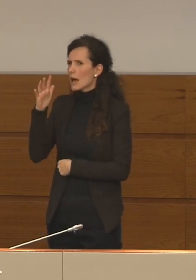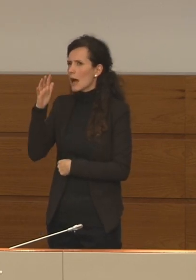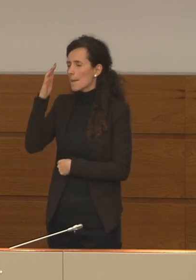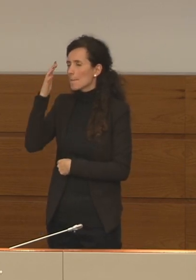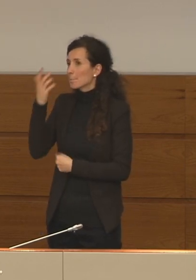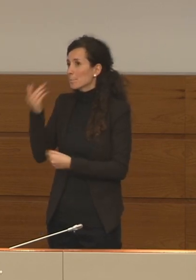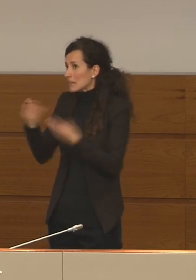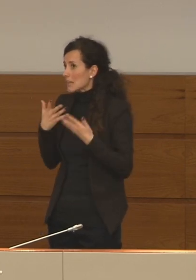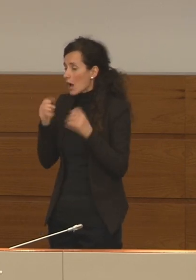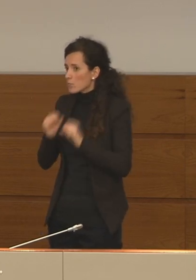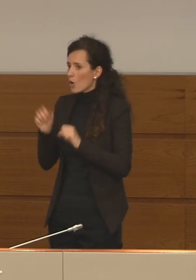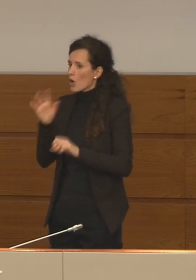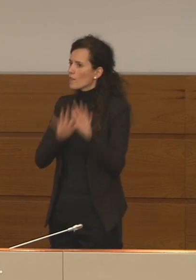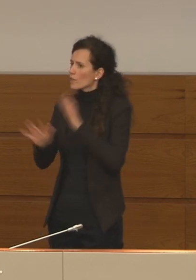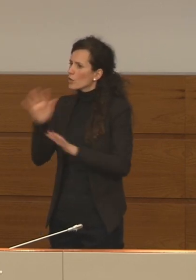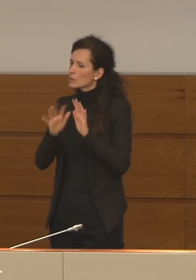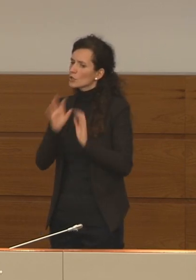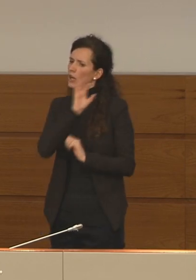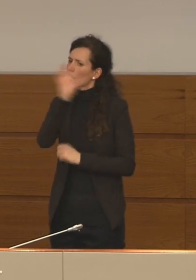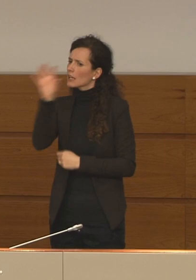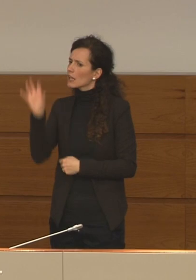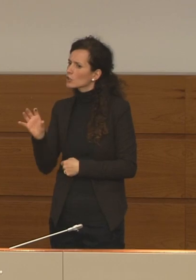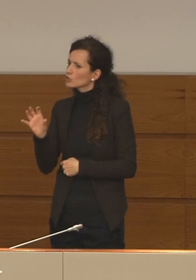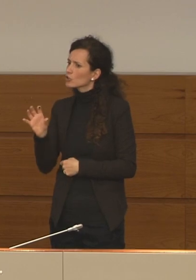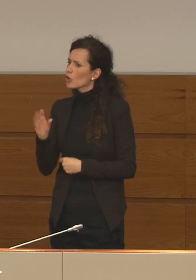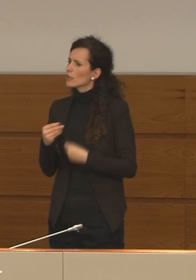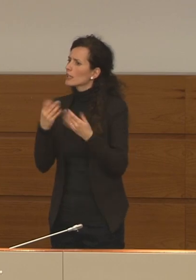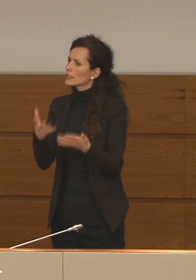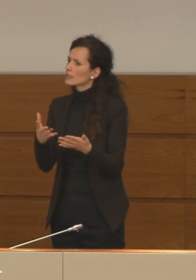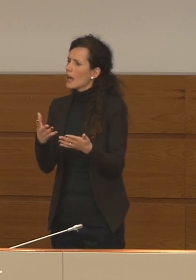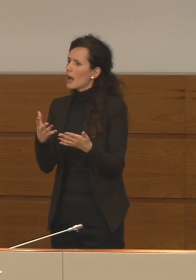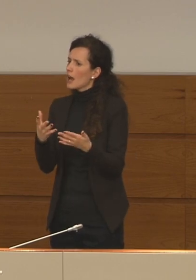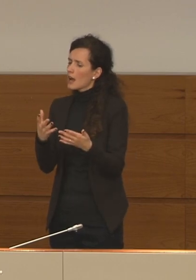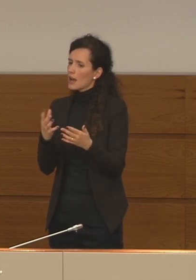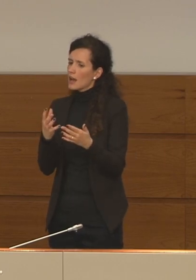regioni che hanno fornito la disponibilità per le terapie intensive,